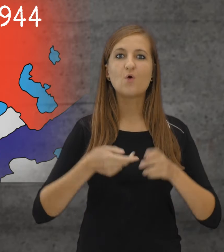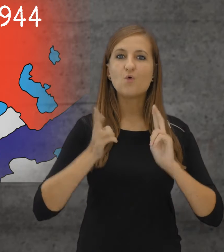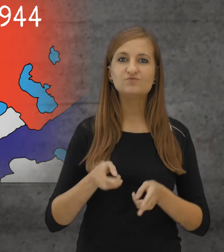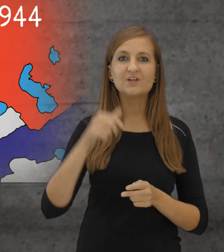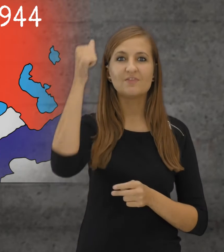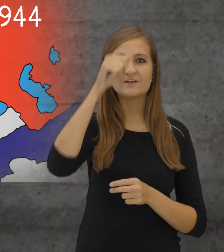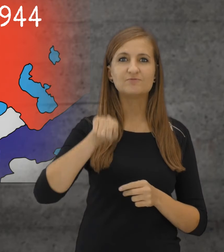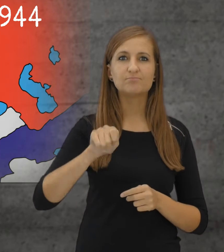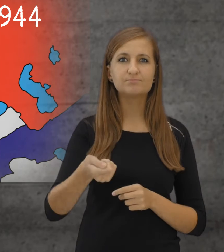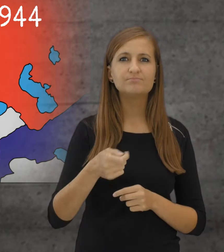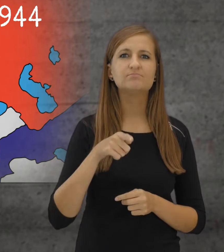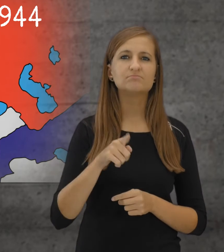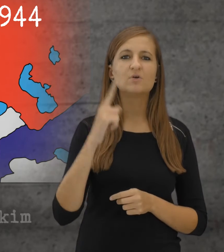Oficjalna nazwa to: